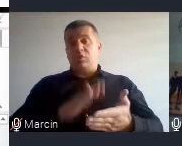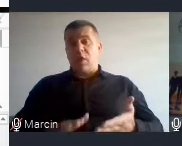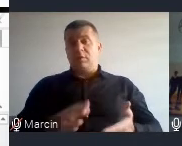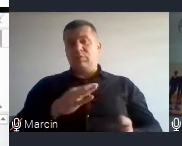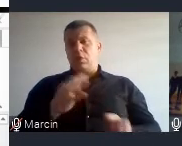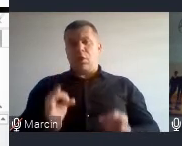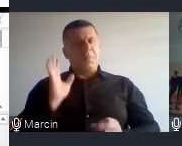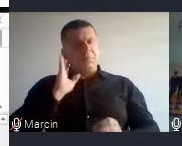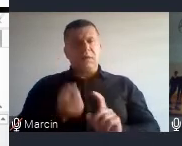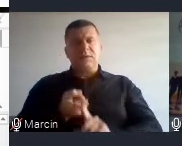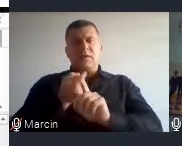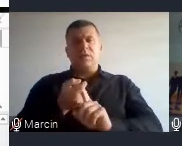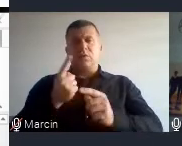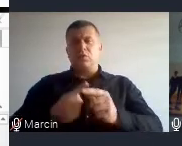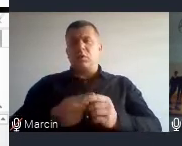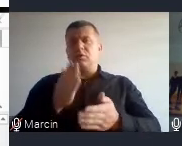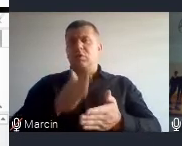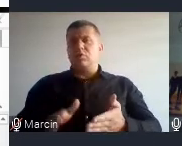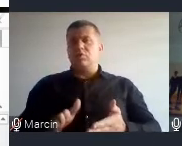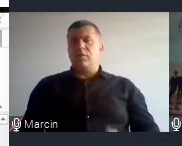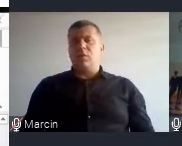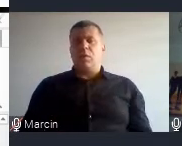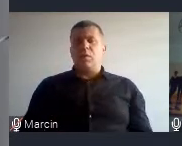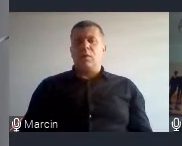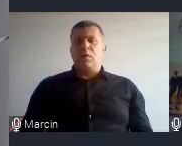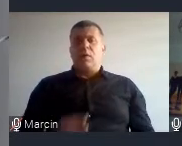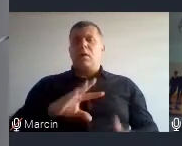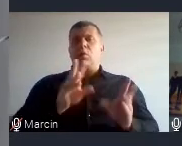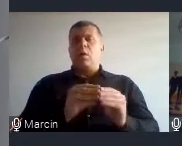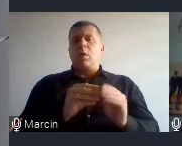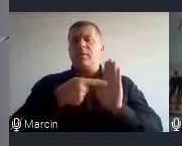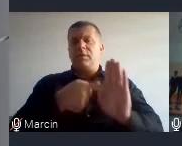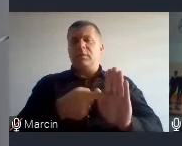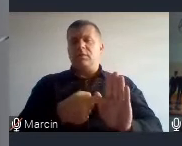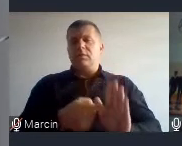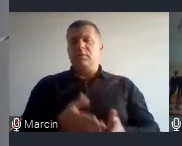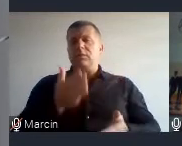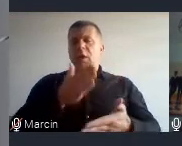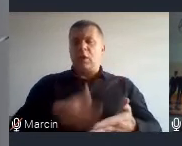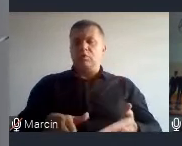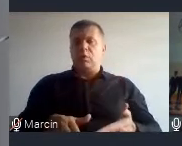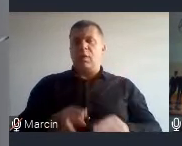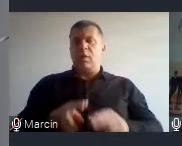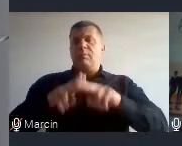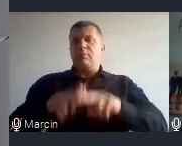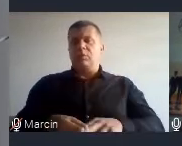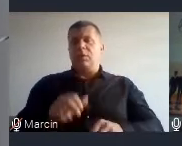też zwracam Państwu uwagę na to, że te wytyczne w tym momencie częściowo pozostają zawieszone.